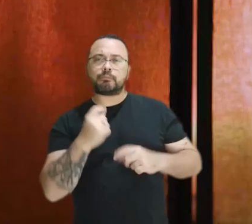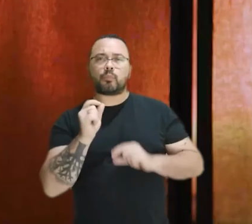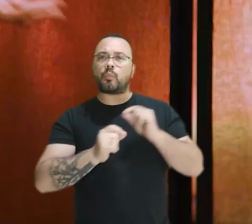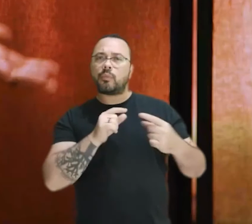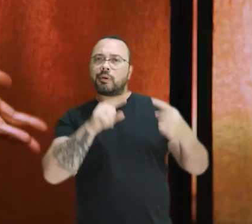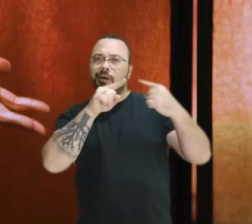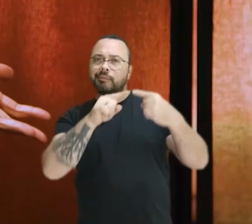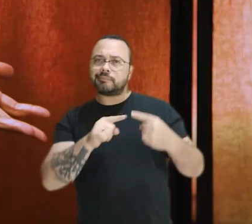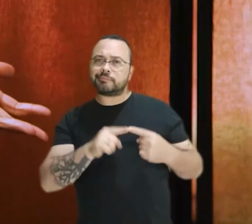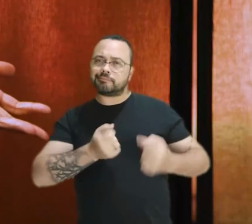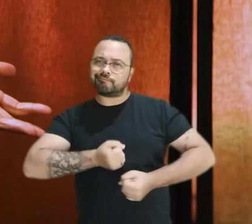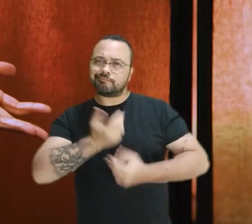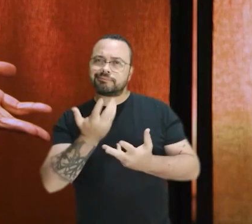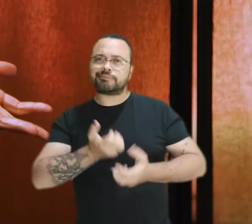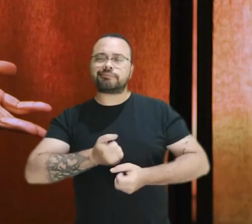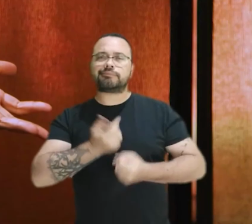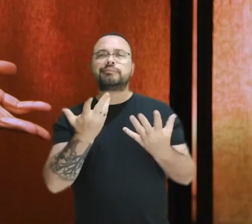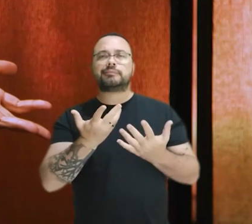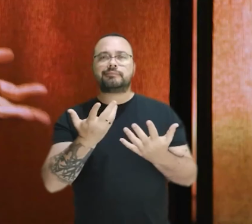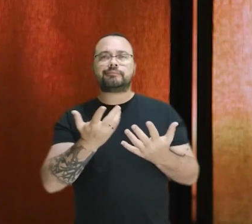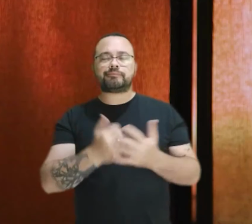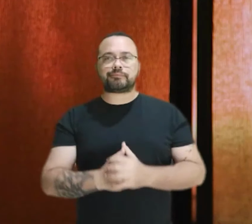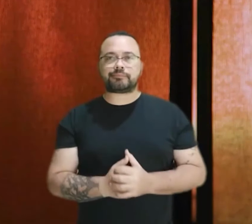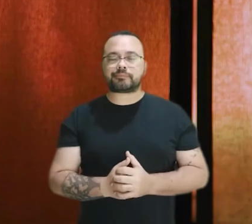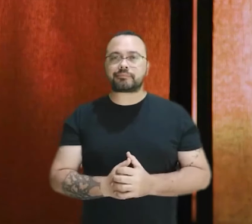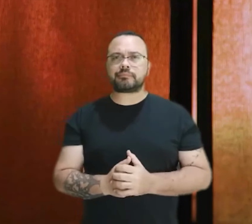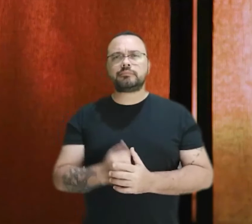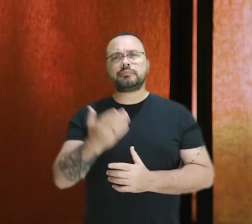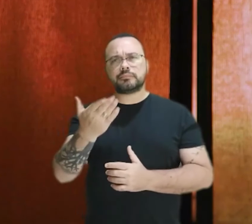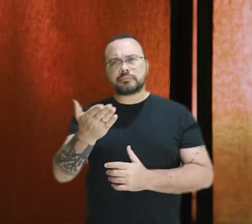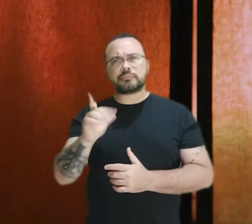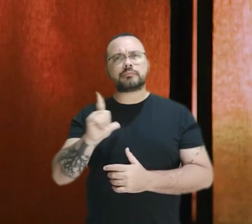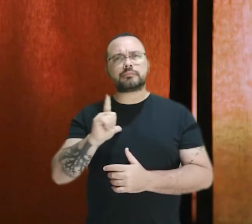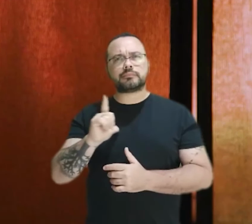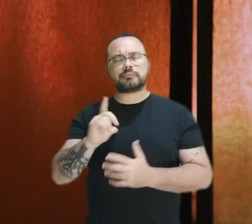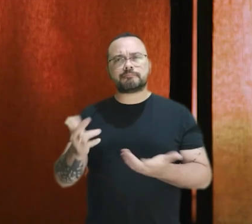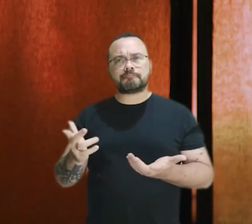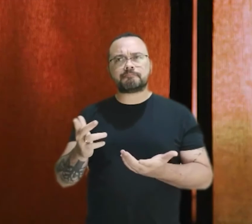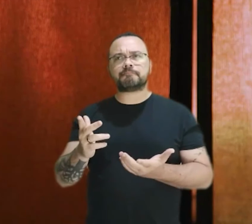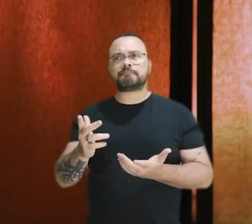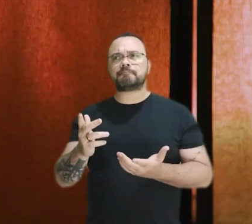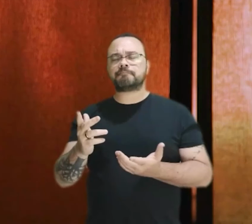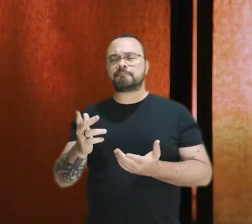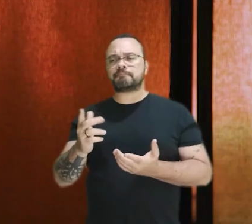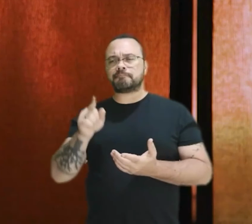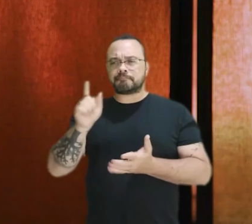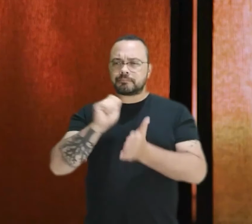de manifestar poesia, né? De dizer poesia. E você tem uma coisa, na... nas suas poesias,